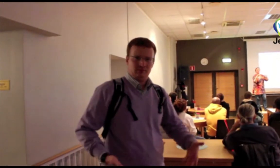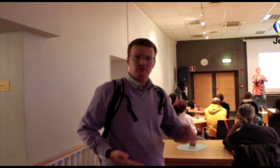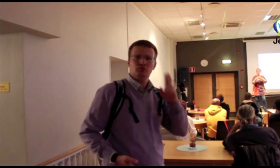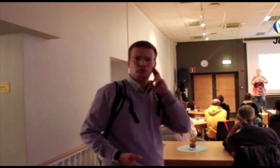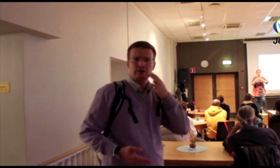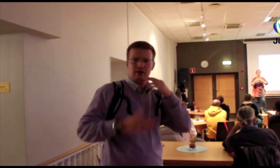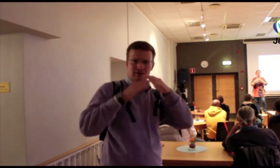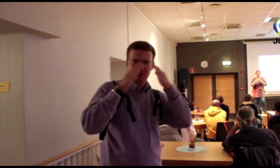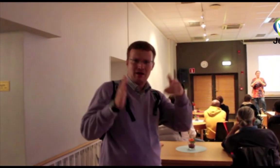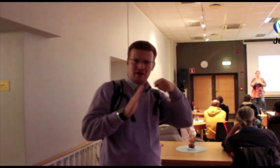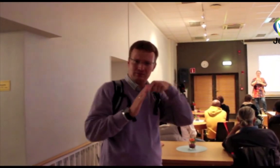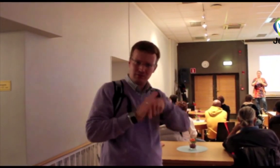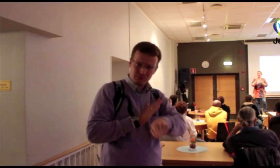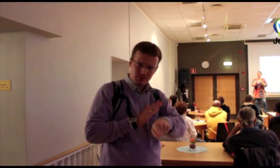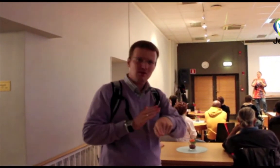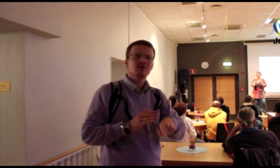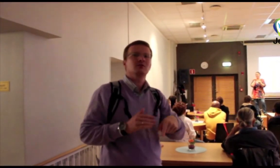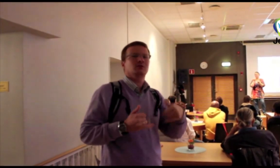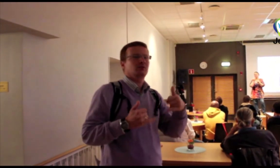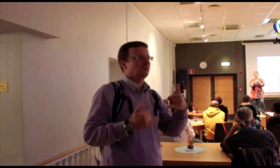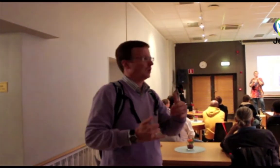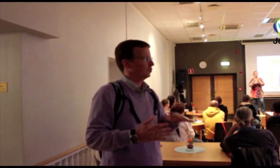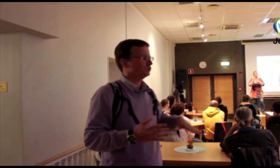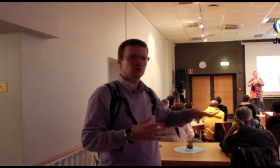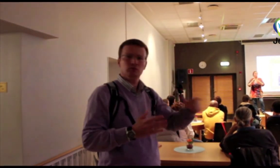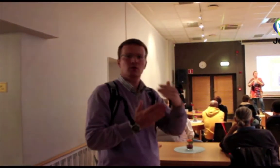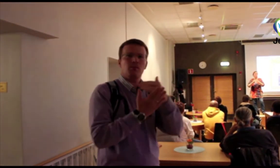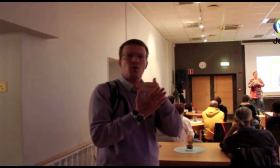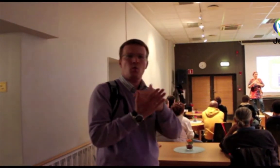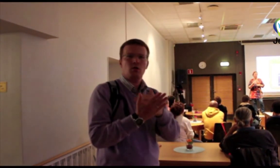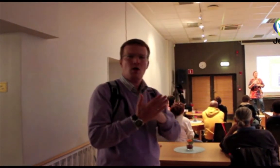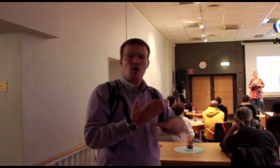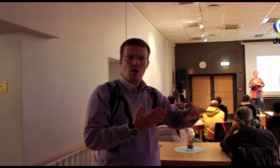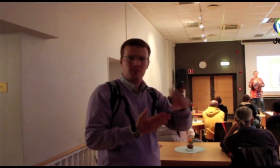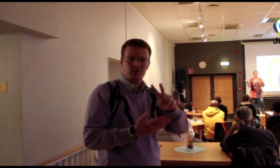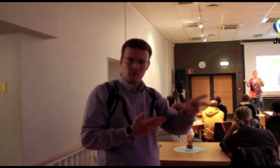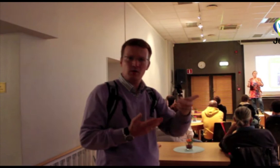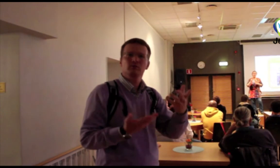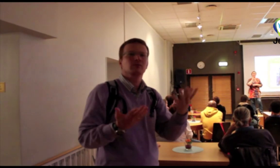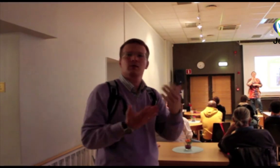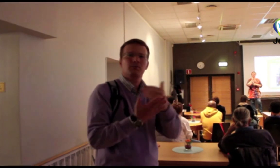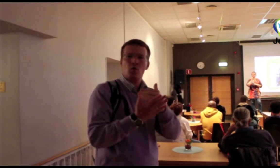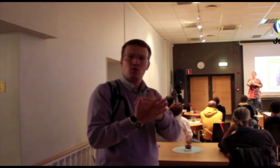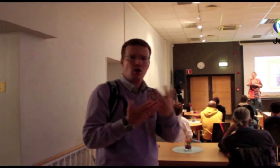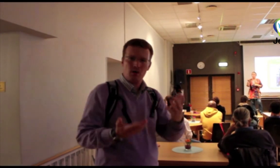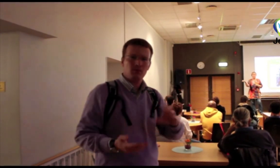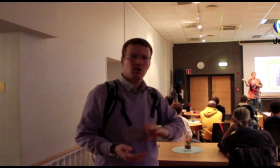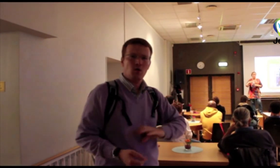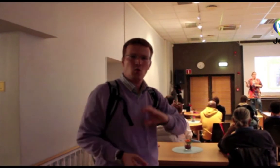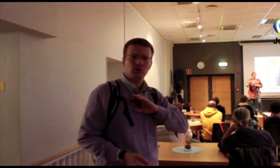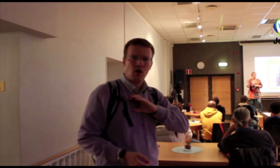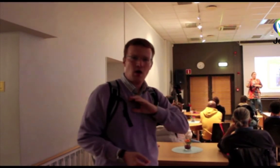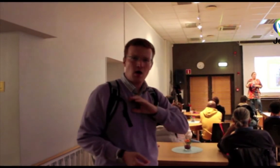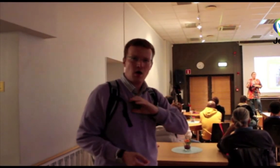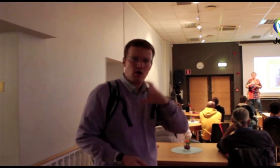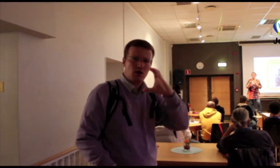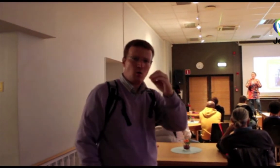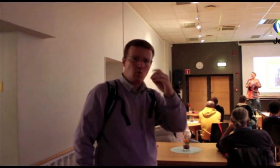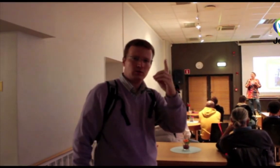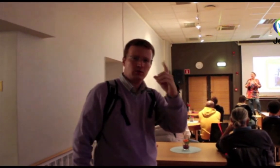Siketek Házában most program van. Mi a program neve? Coda.